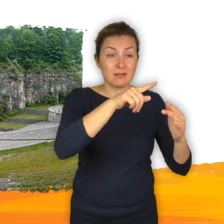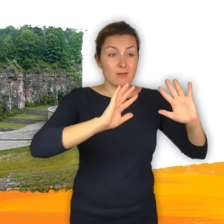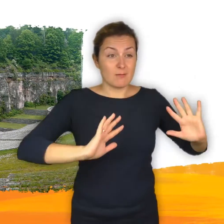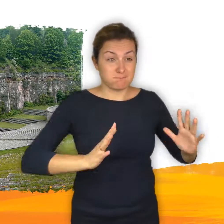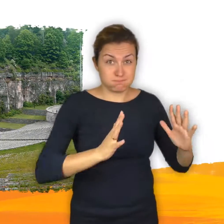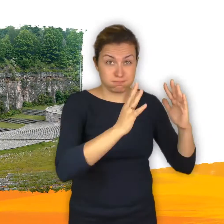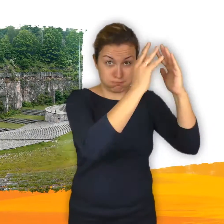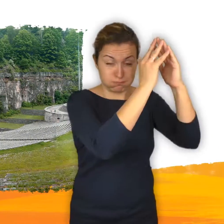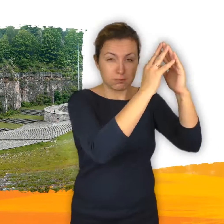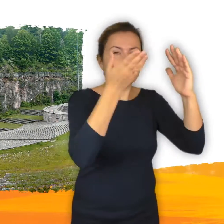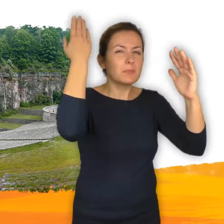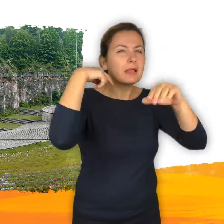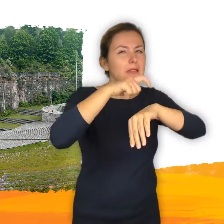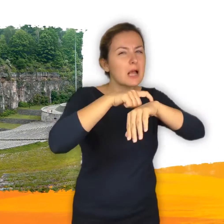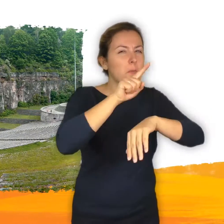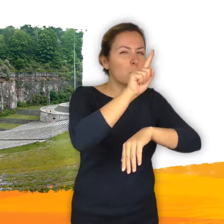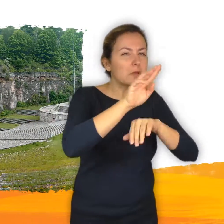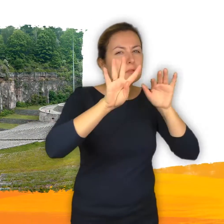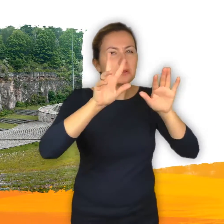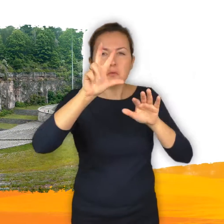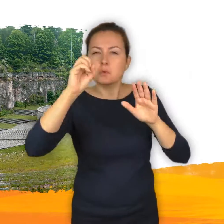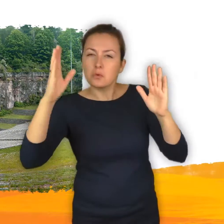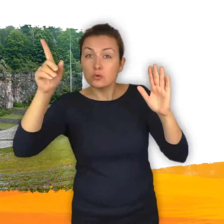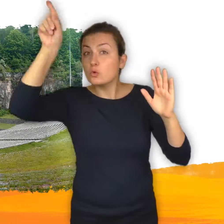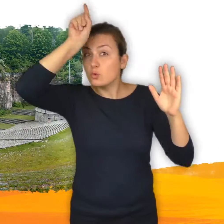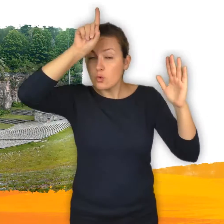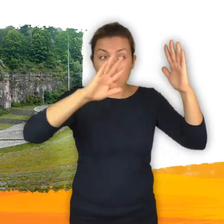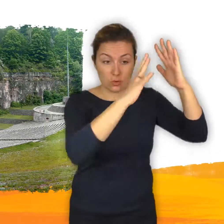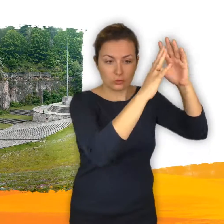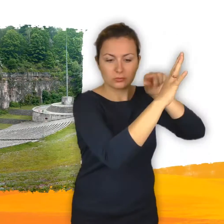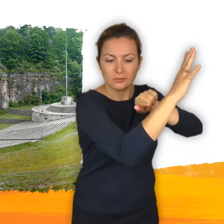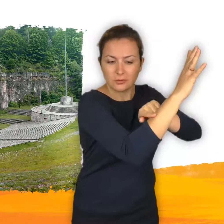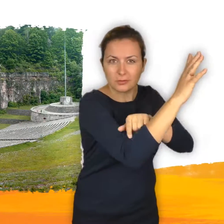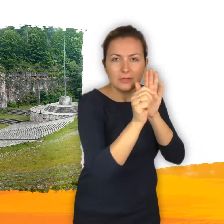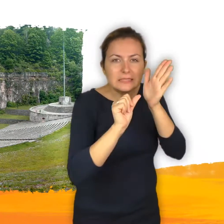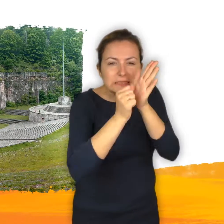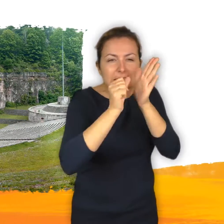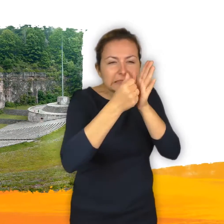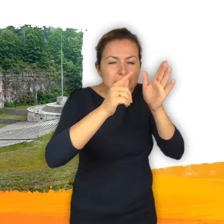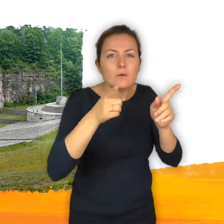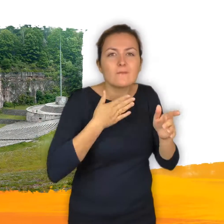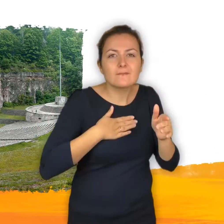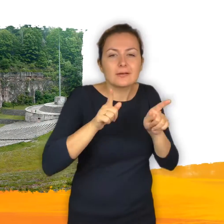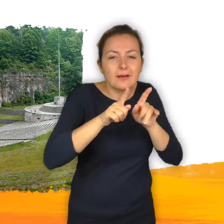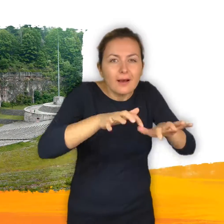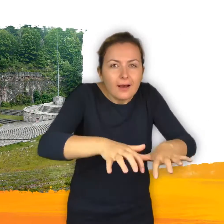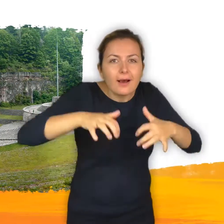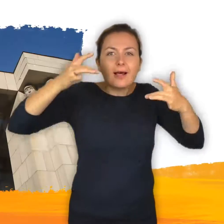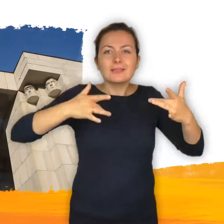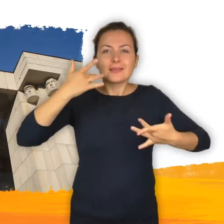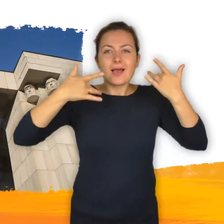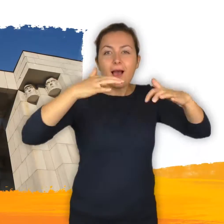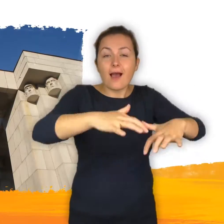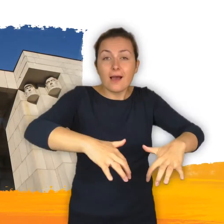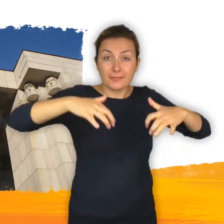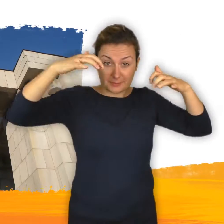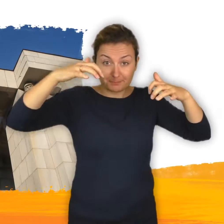Na zboczu góry w latach 30. XX w. Niemcy wykuli ogromny amfiteatr.